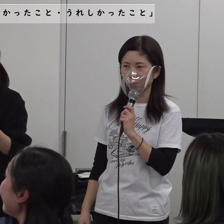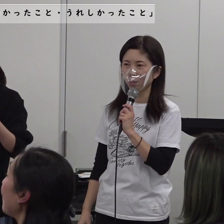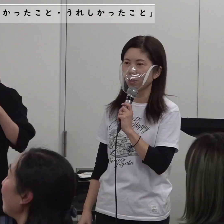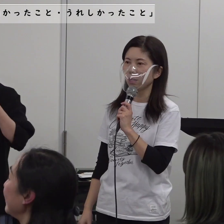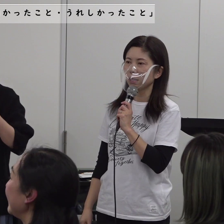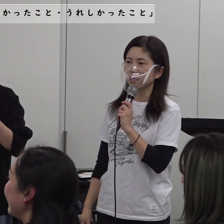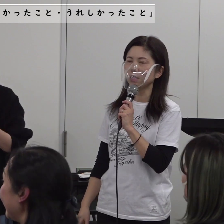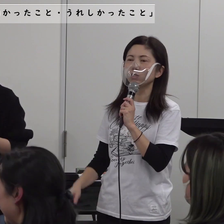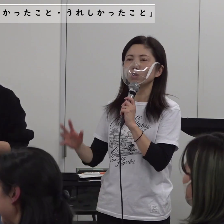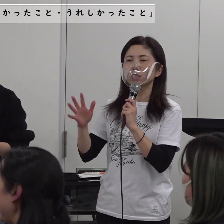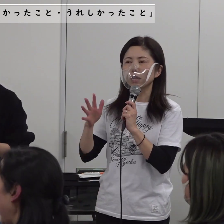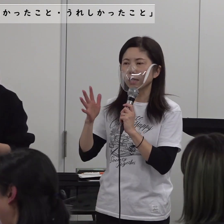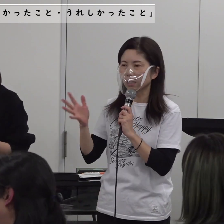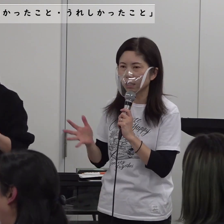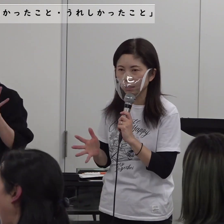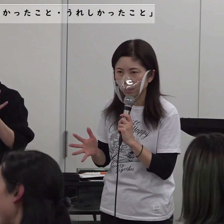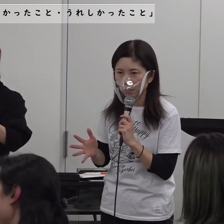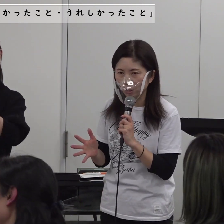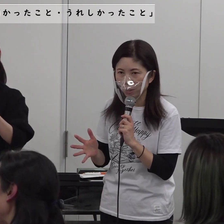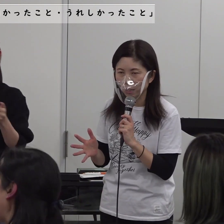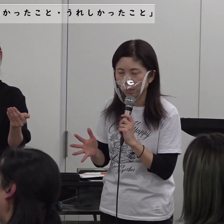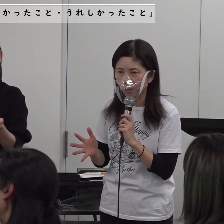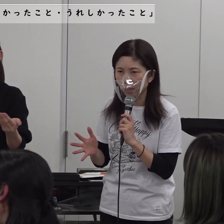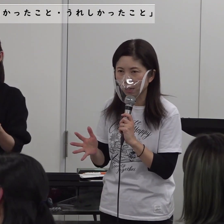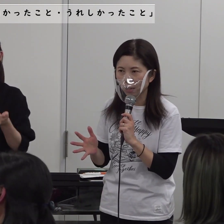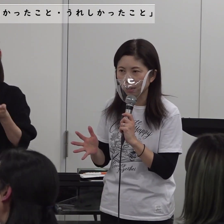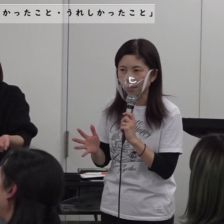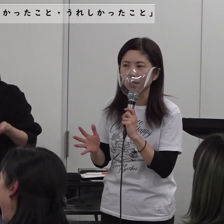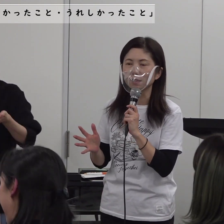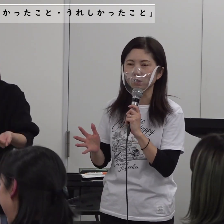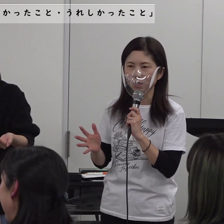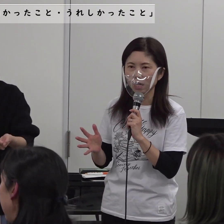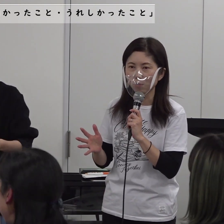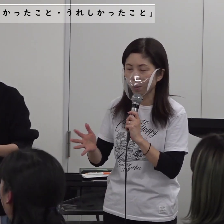24時間働かされてるわけではないんですね